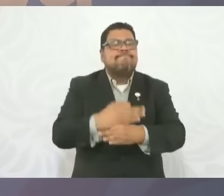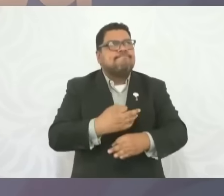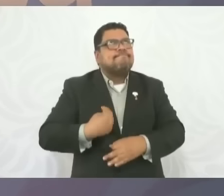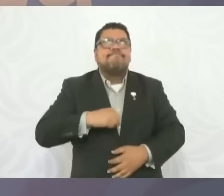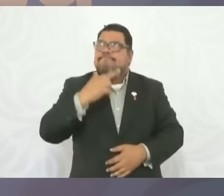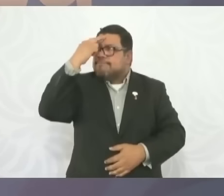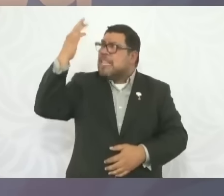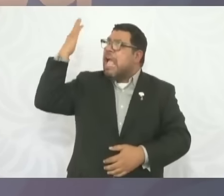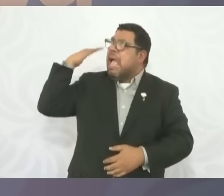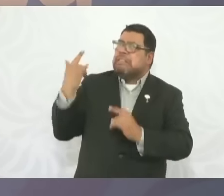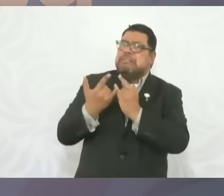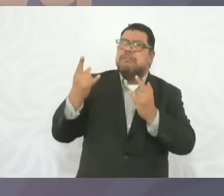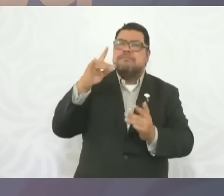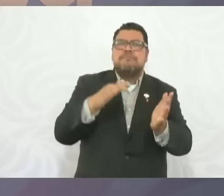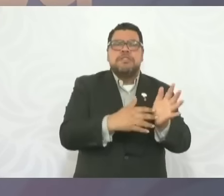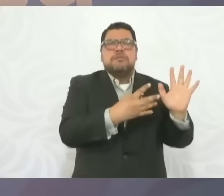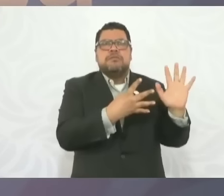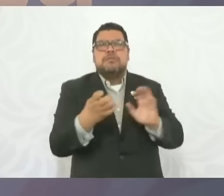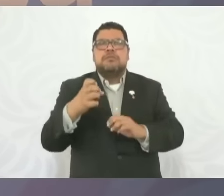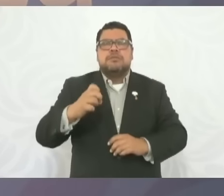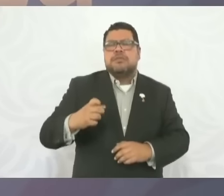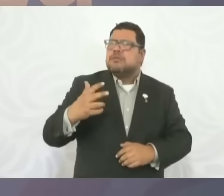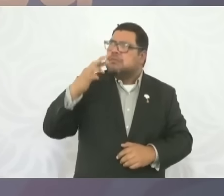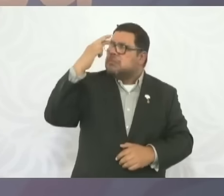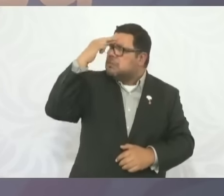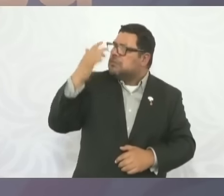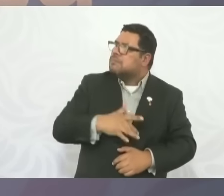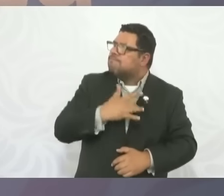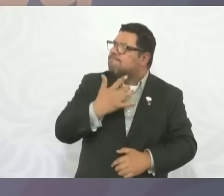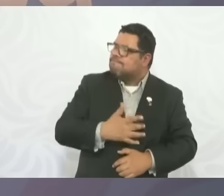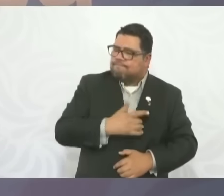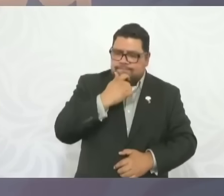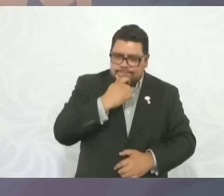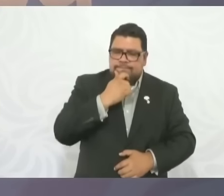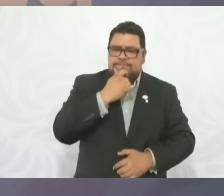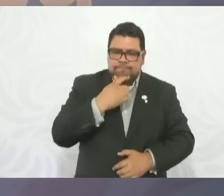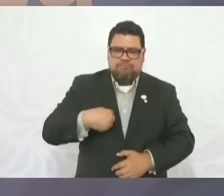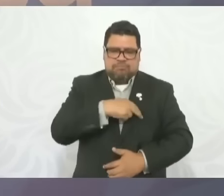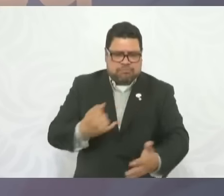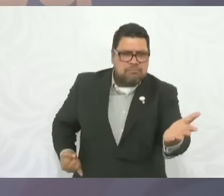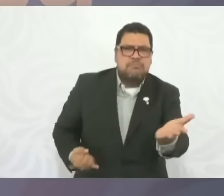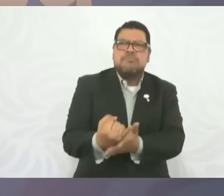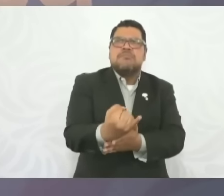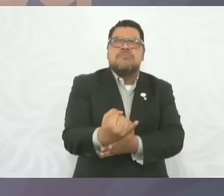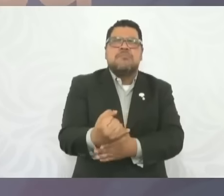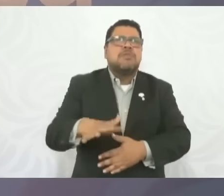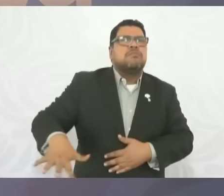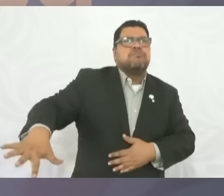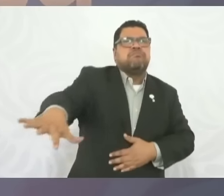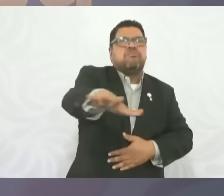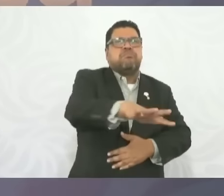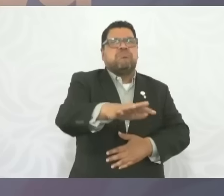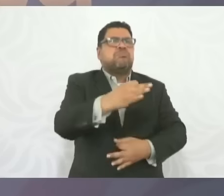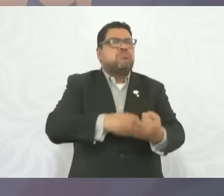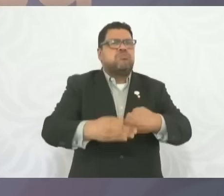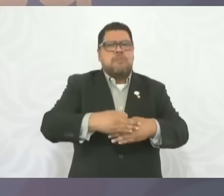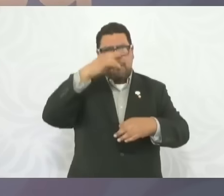noche histórica de 1938, reafirmamos nuestro compromiso con el pueblo y con la patria. Que